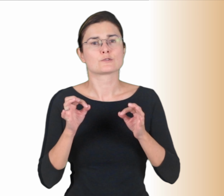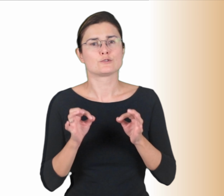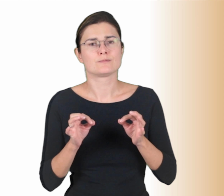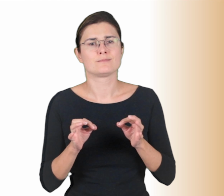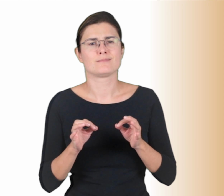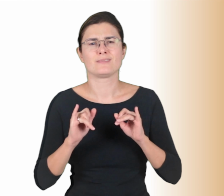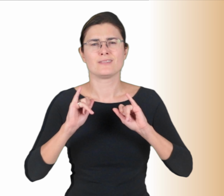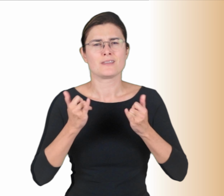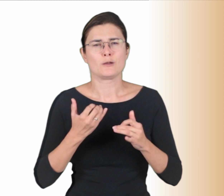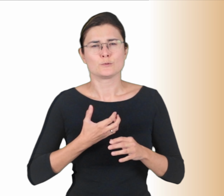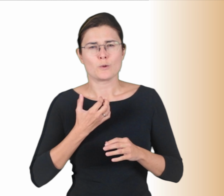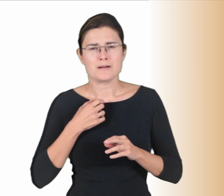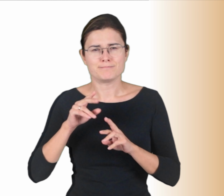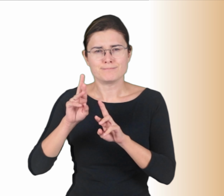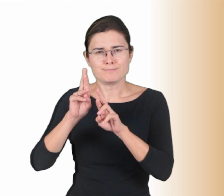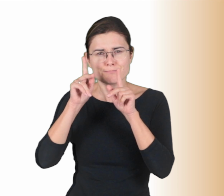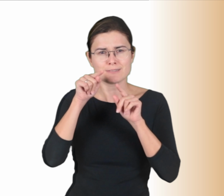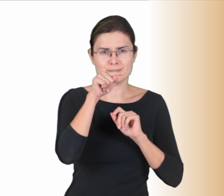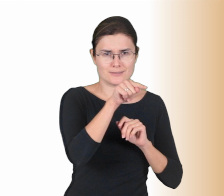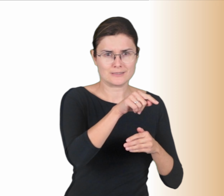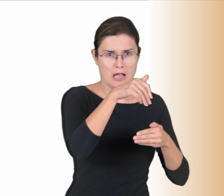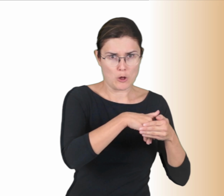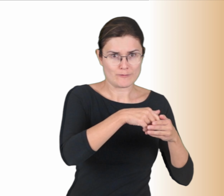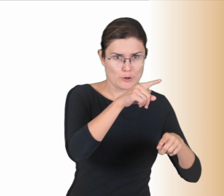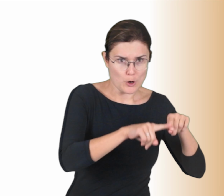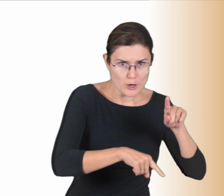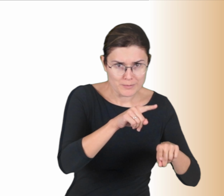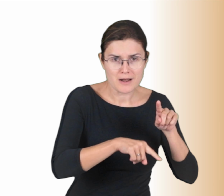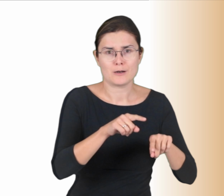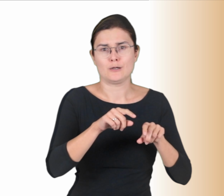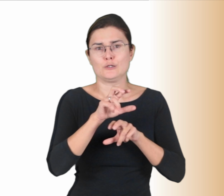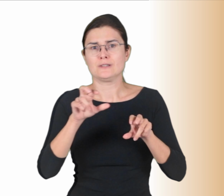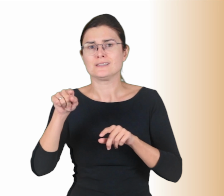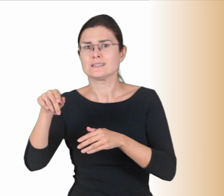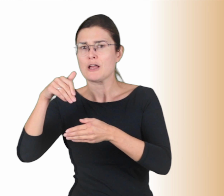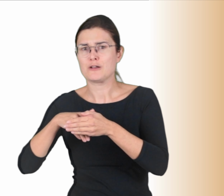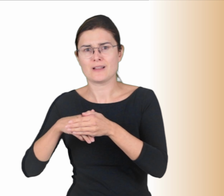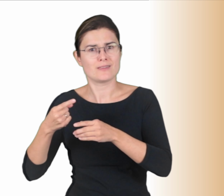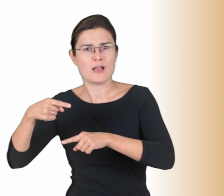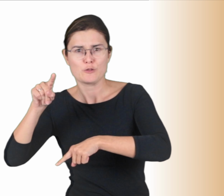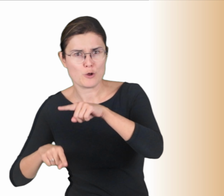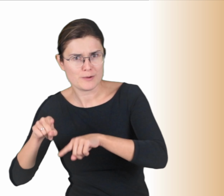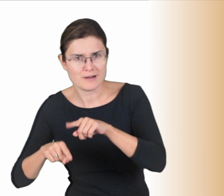Jak dziś odnosić się do tego co jest normalne albo nienormalne?